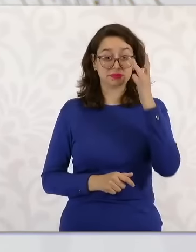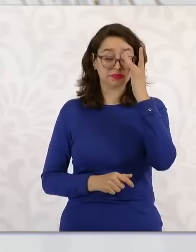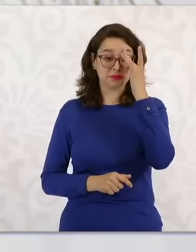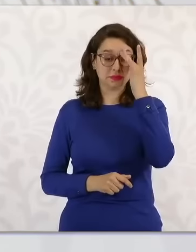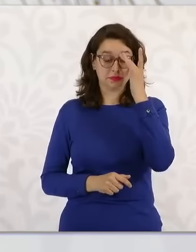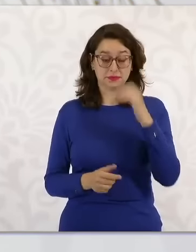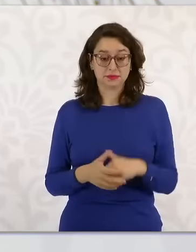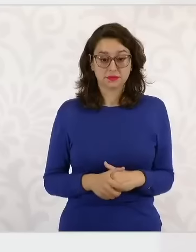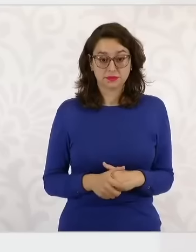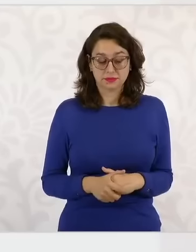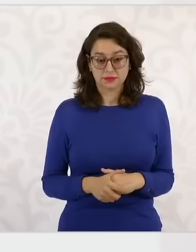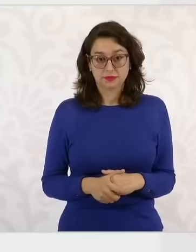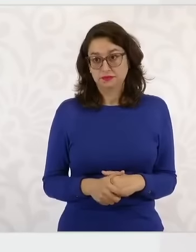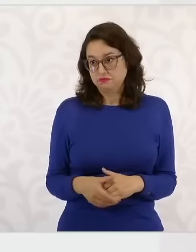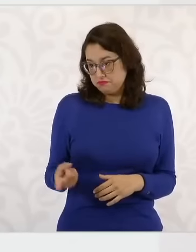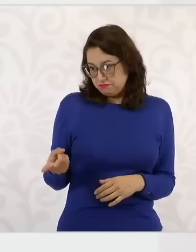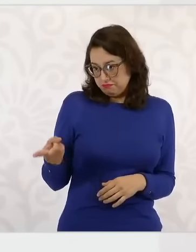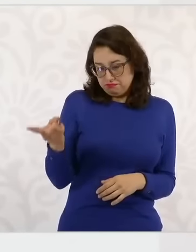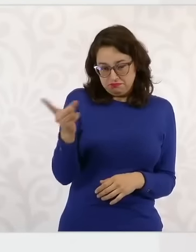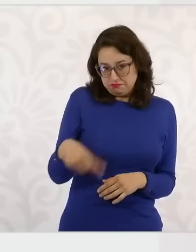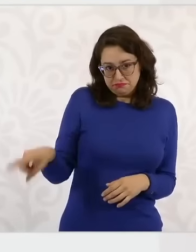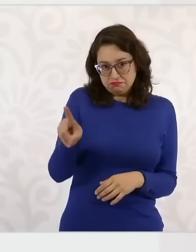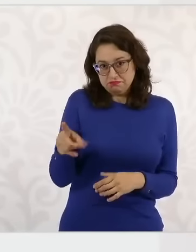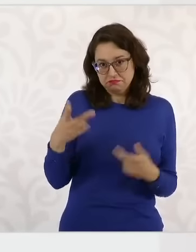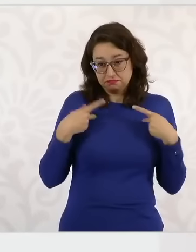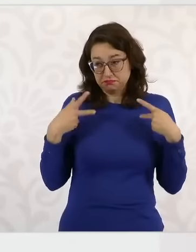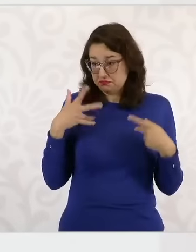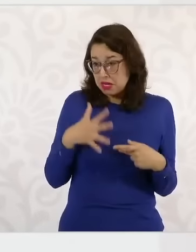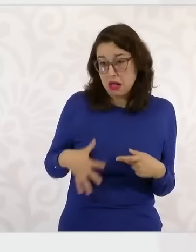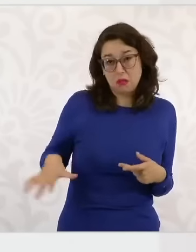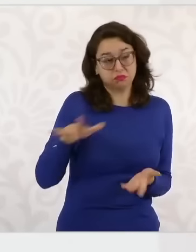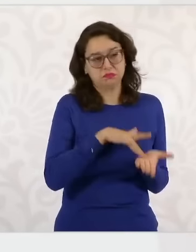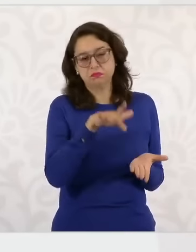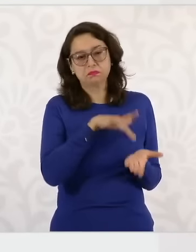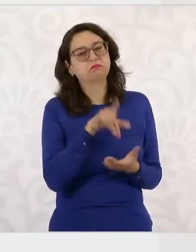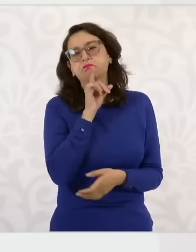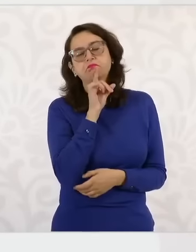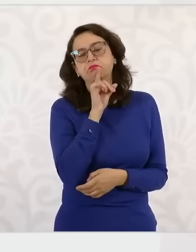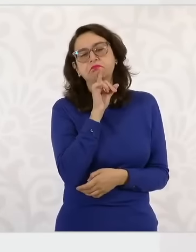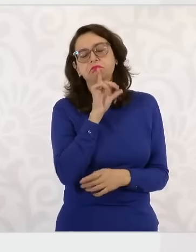Entonces ellos están en contra del apoyo al pueblo.